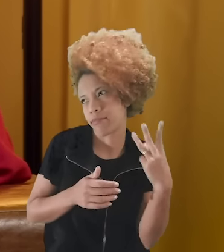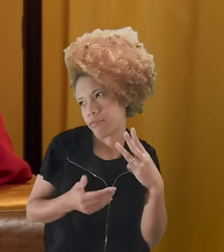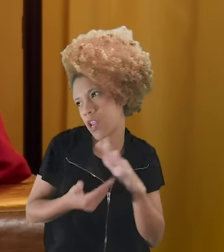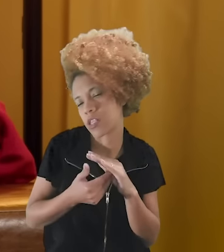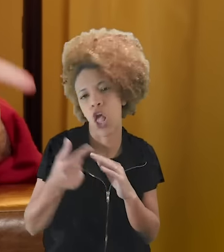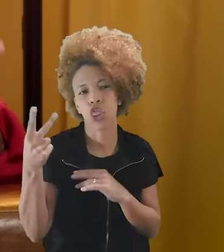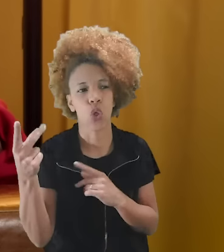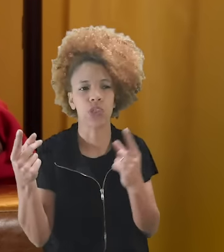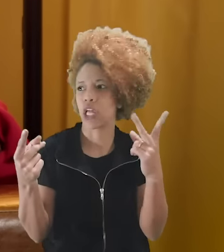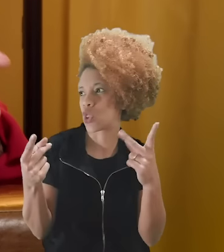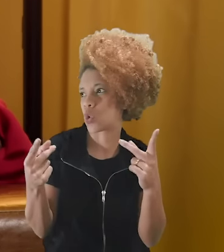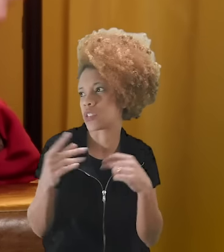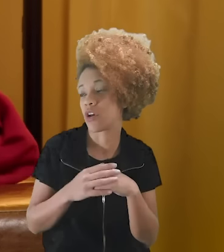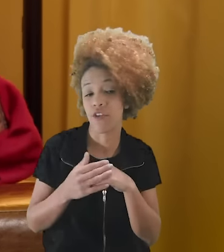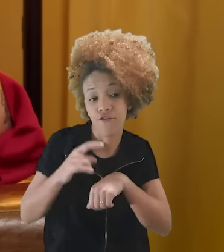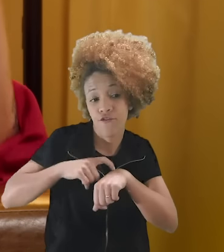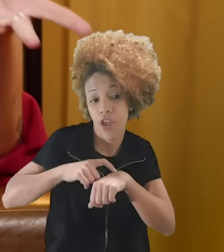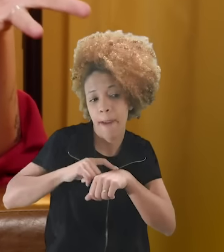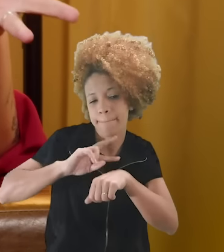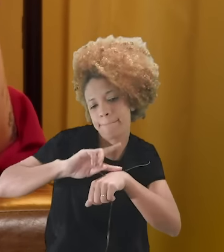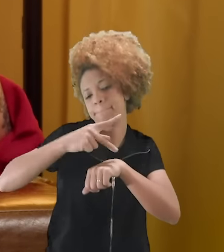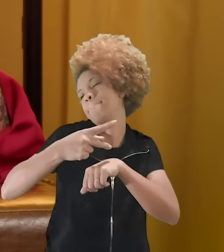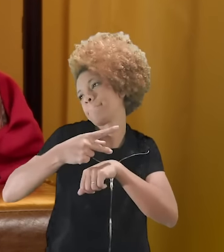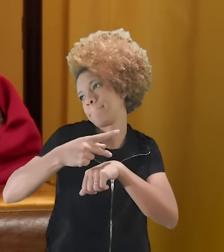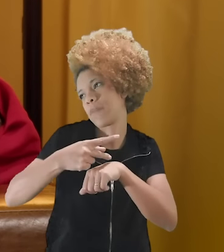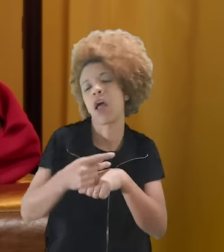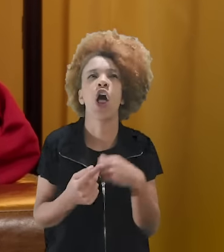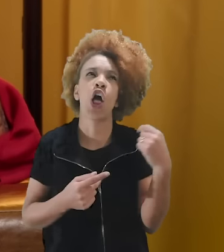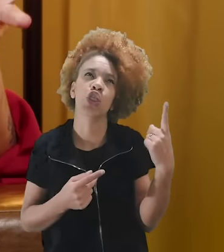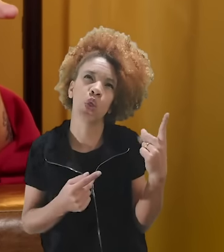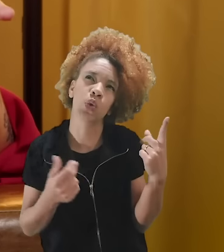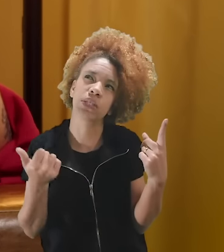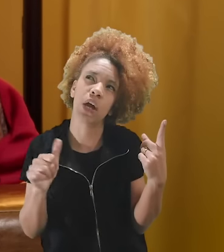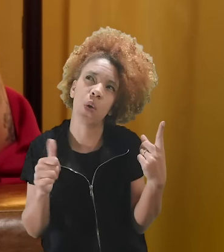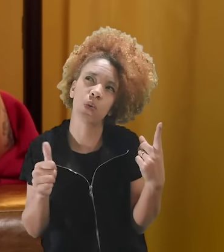quando chega a 12 a 12 vai pro overtime que é a prorrogação Então tava 12 a 11 a Laude estava